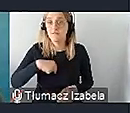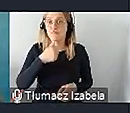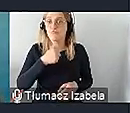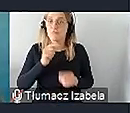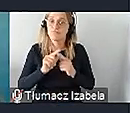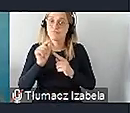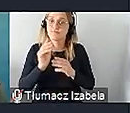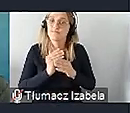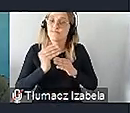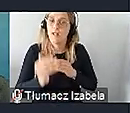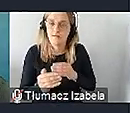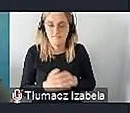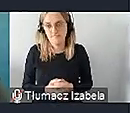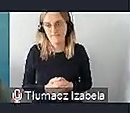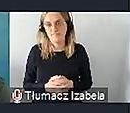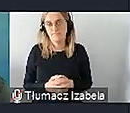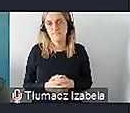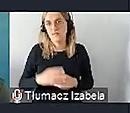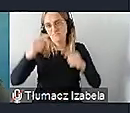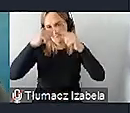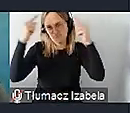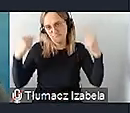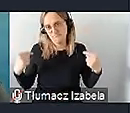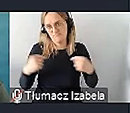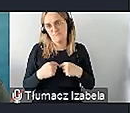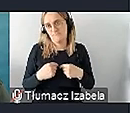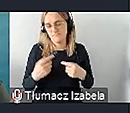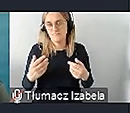i na przykład narysować portret jakiejś rozpoznawalnej postaci.